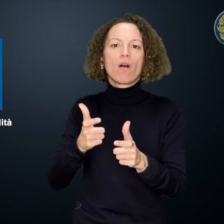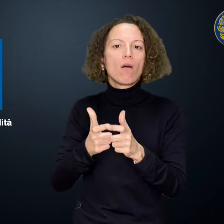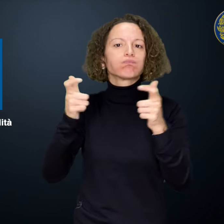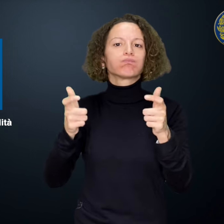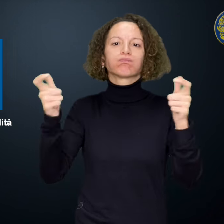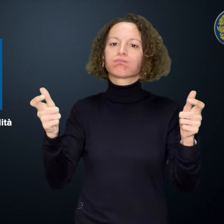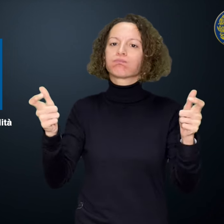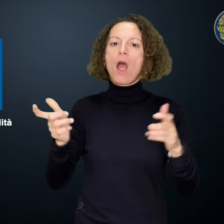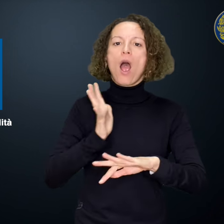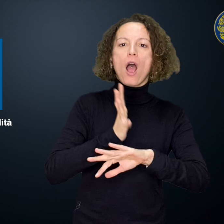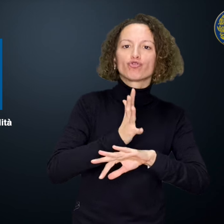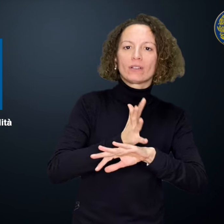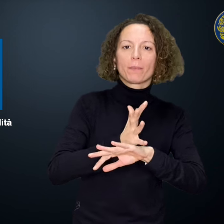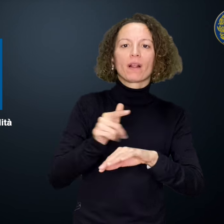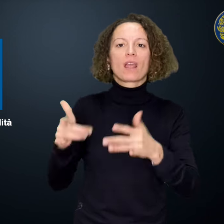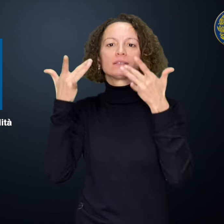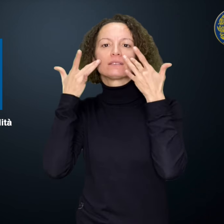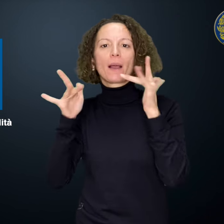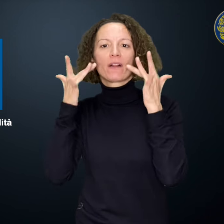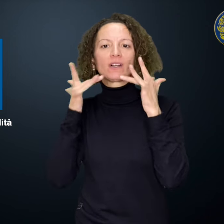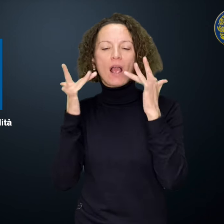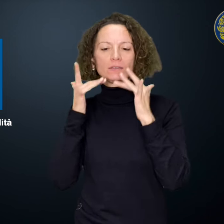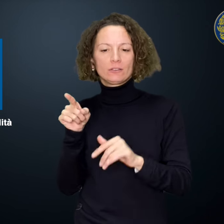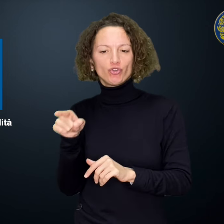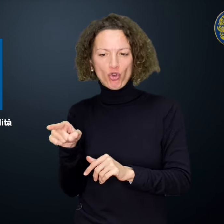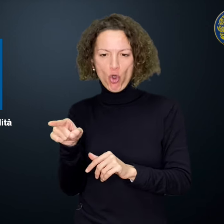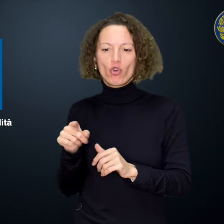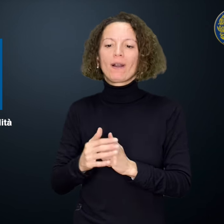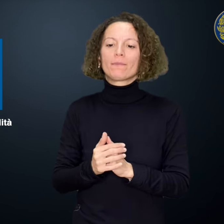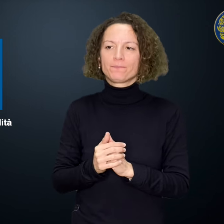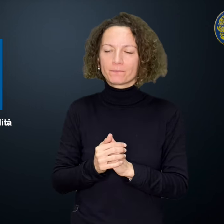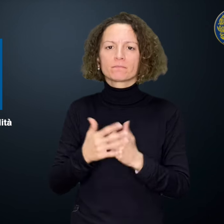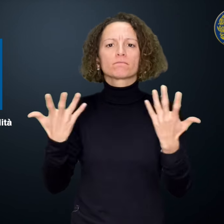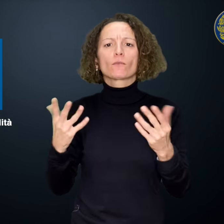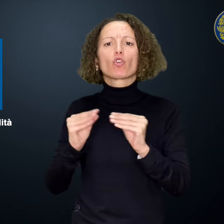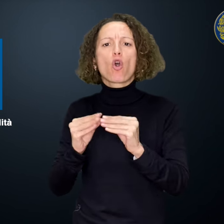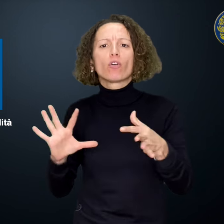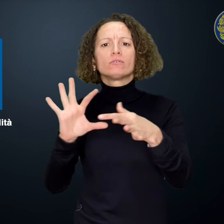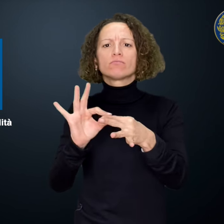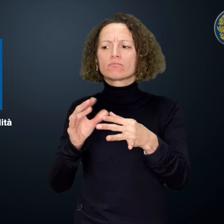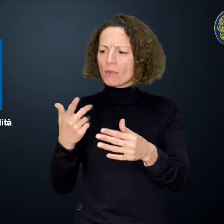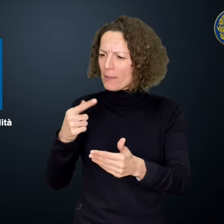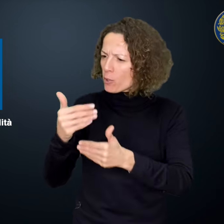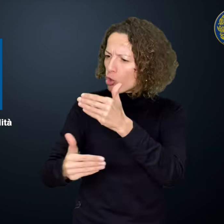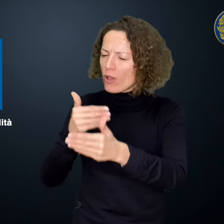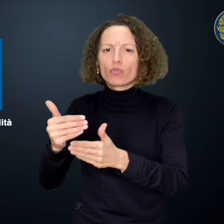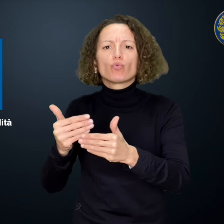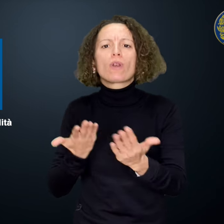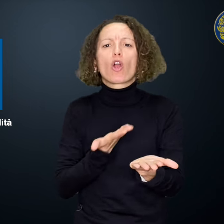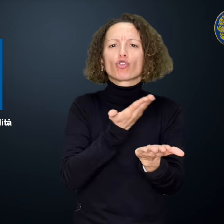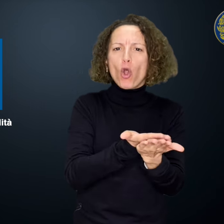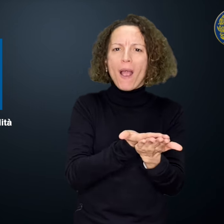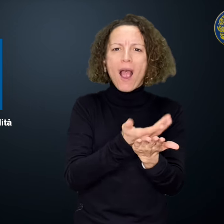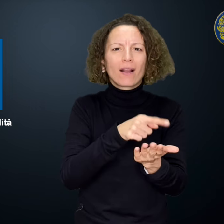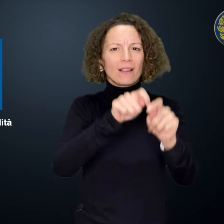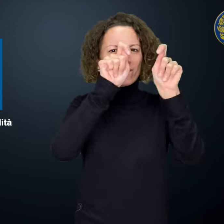nell'ottica della trasparenza e della semplificazione.